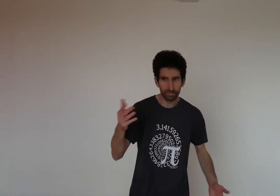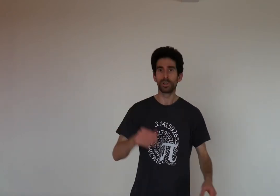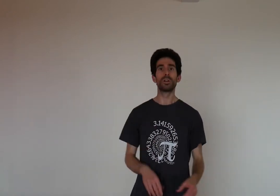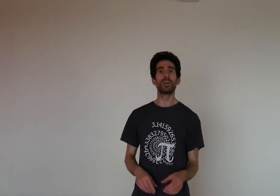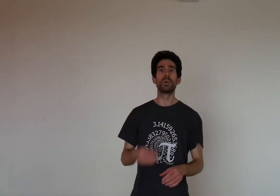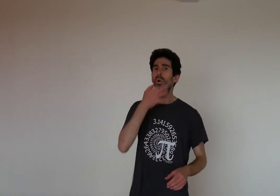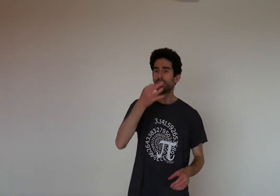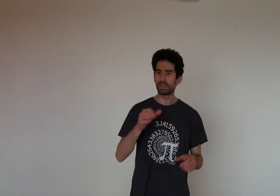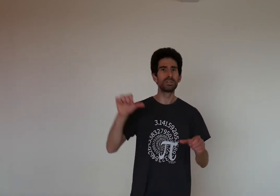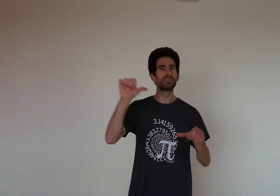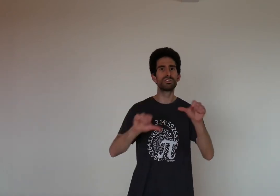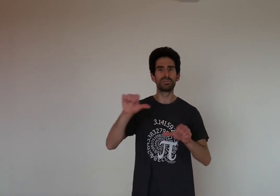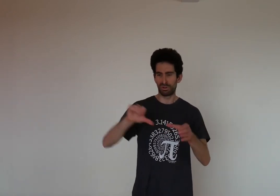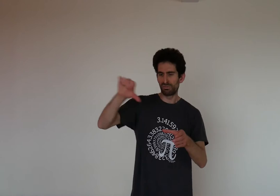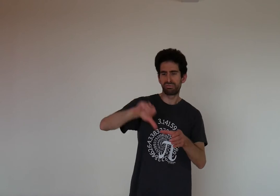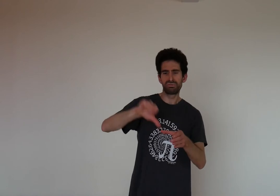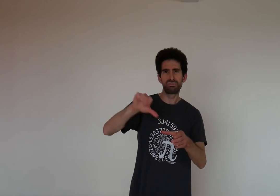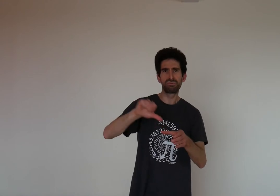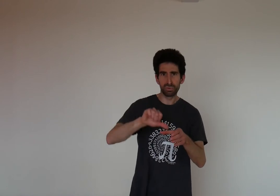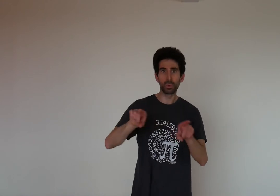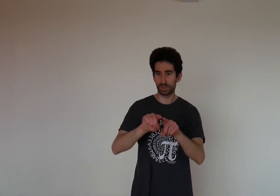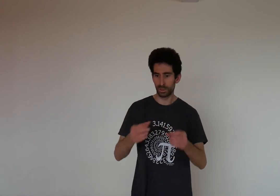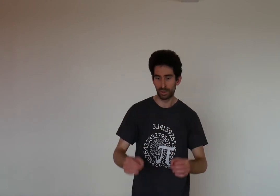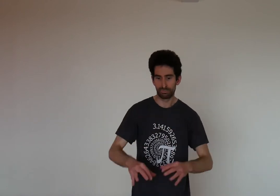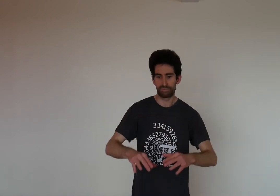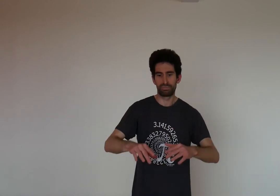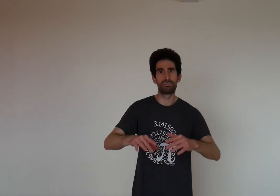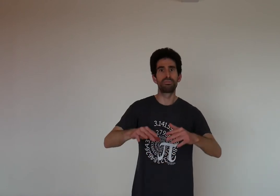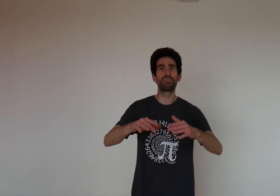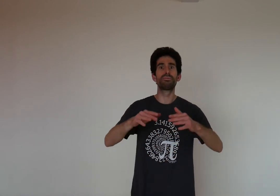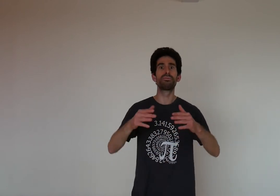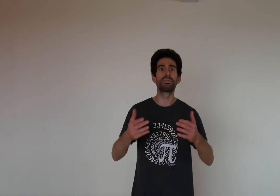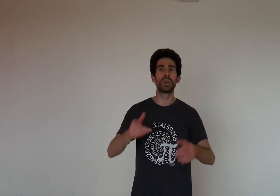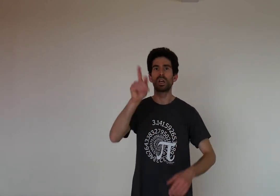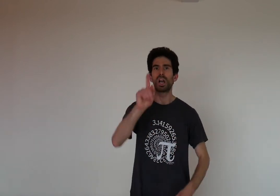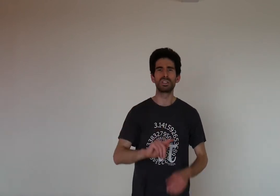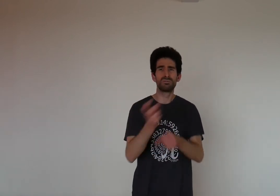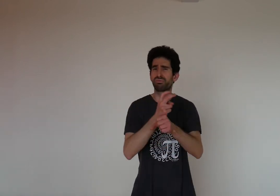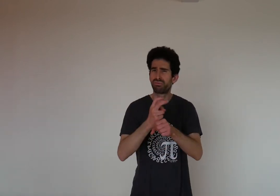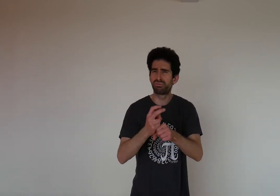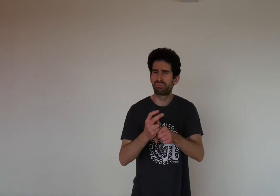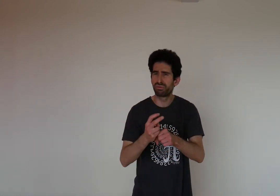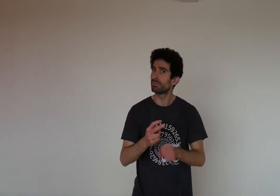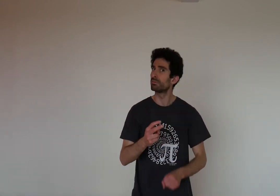A cause des produits chimiques et des gaz toxiques